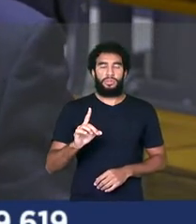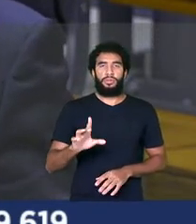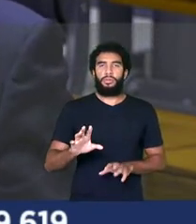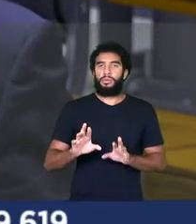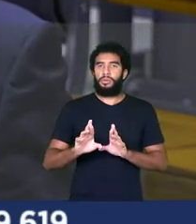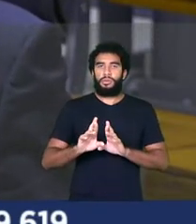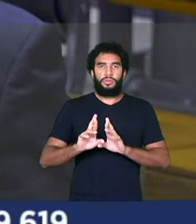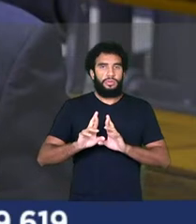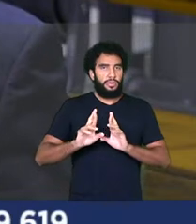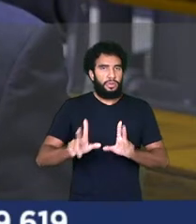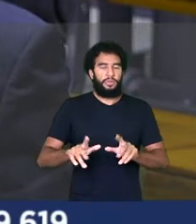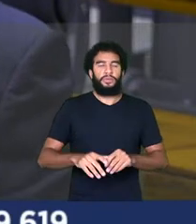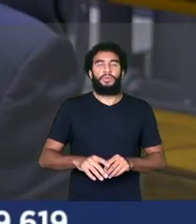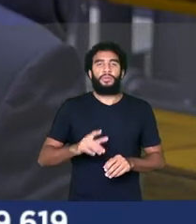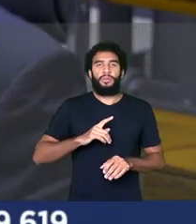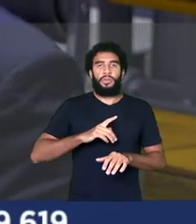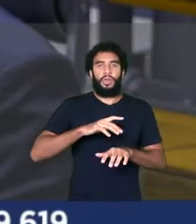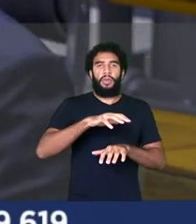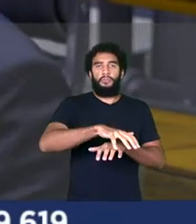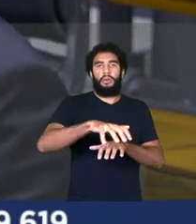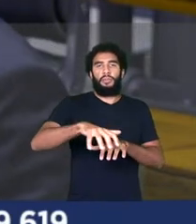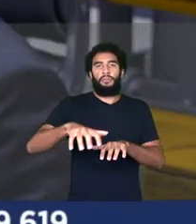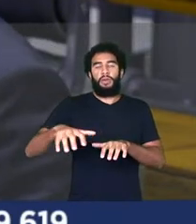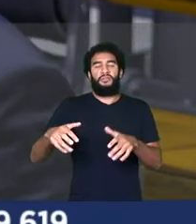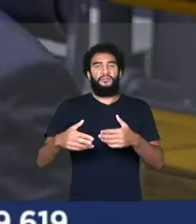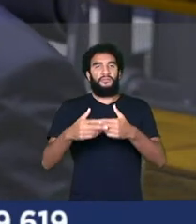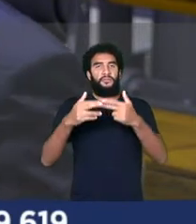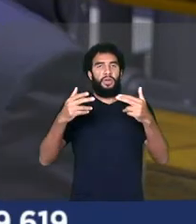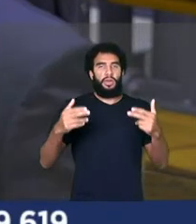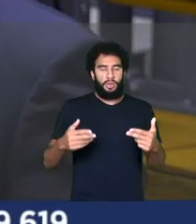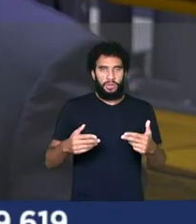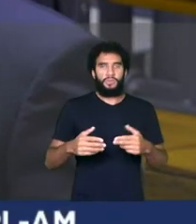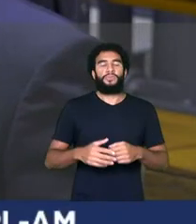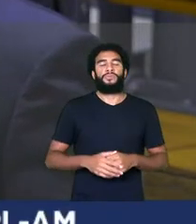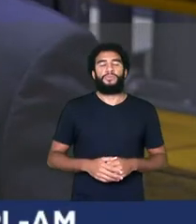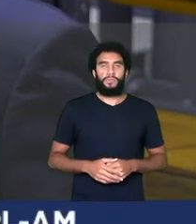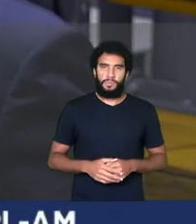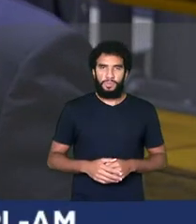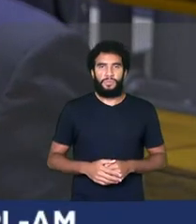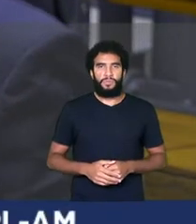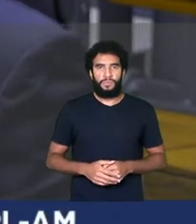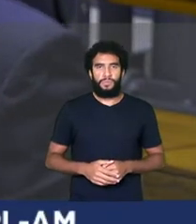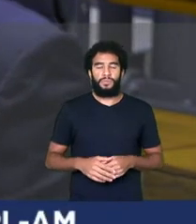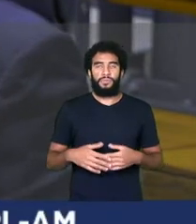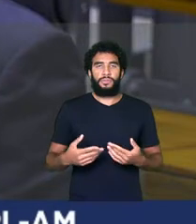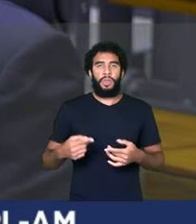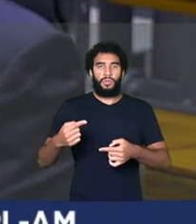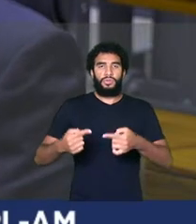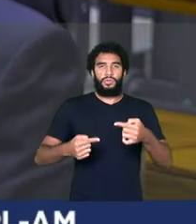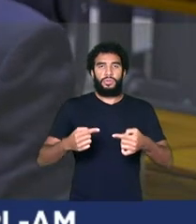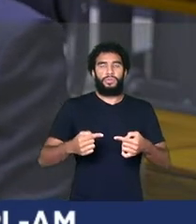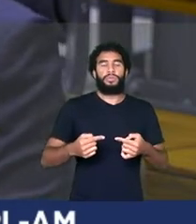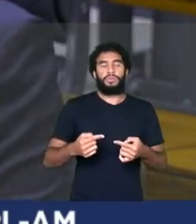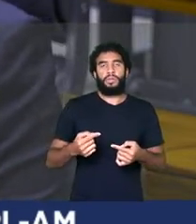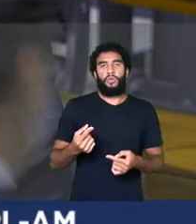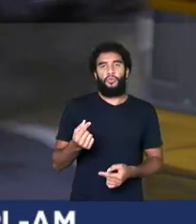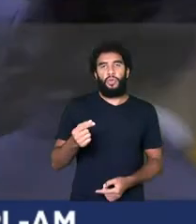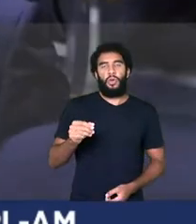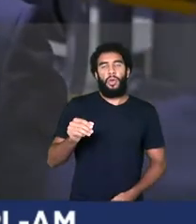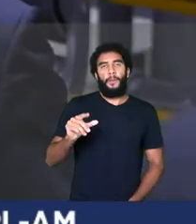INCIDÊNCIA DO CID, E NÃO É ISSO. TEM TODA A CADEIA DE TRIBUTOS ALÉM DA CID. ENTÃO DISCUTIR QUE A CID É BAIXA,